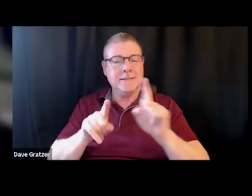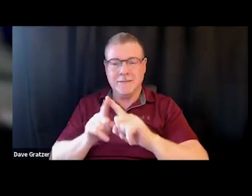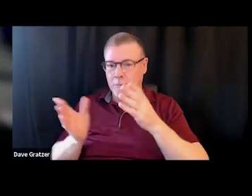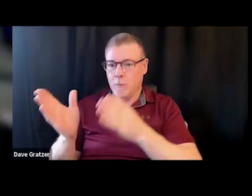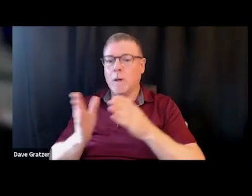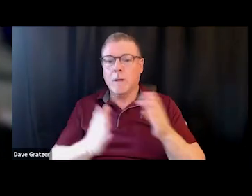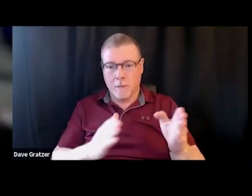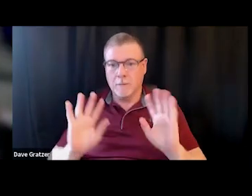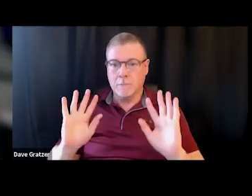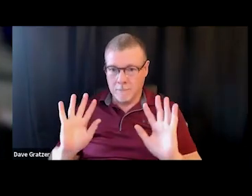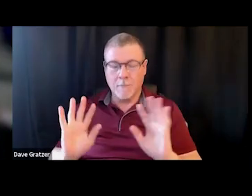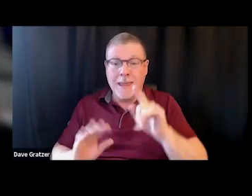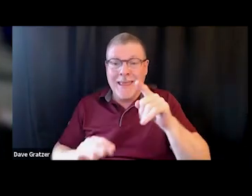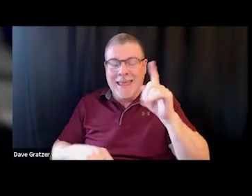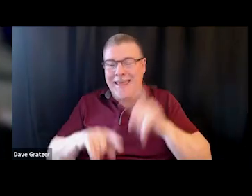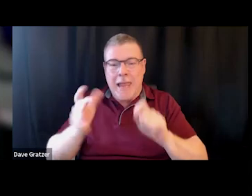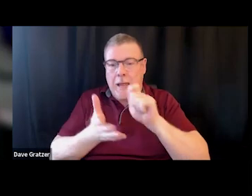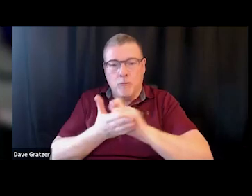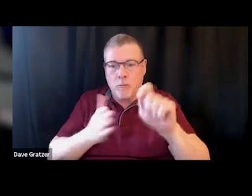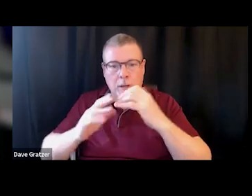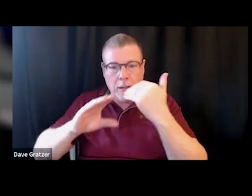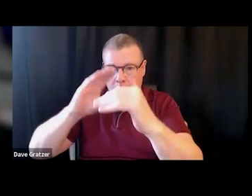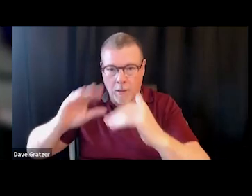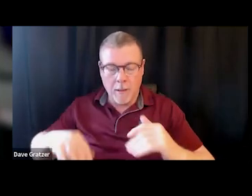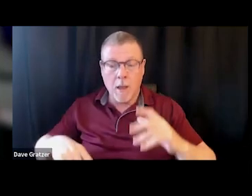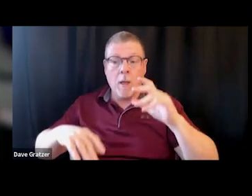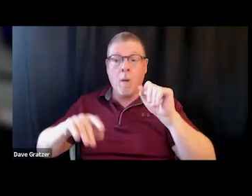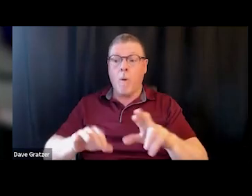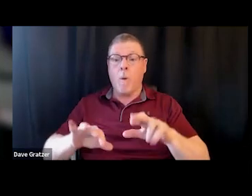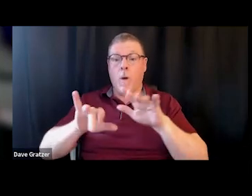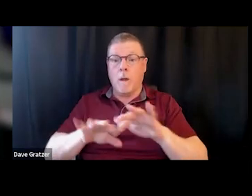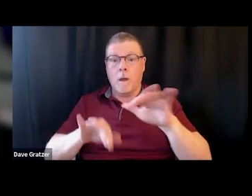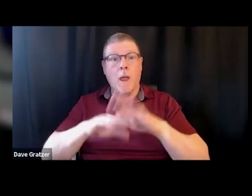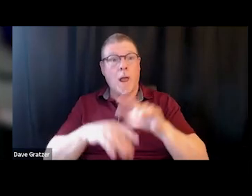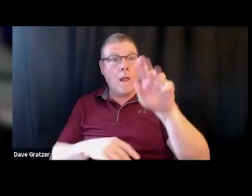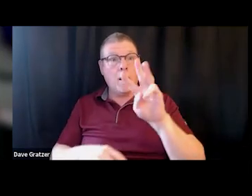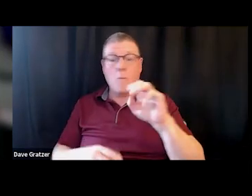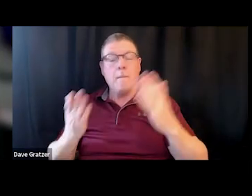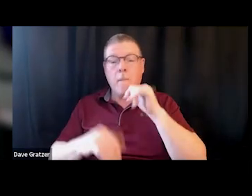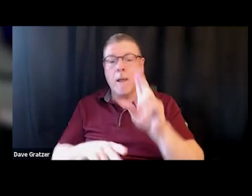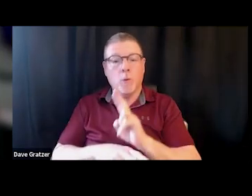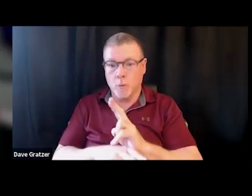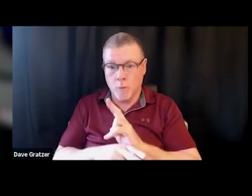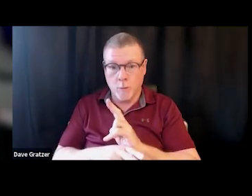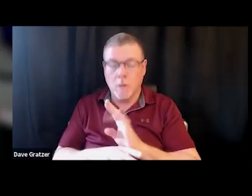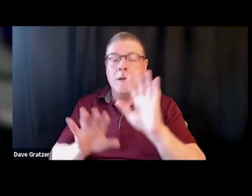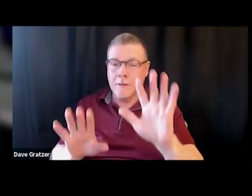Puede que no puedan escribir un correo electrónico o puede que no puedan navegar por una página web. Entonces, cuando recibo esas referencias